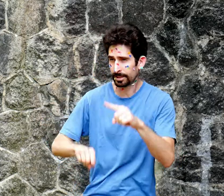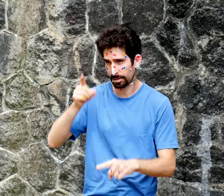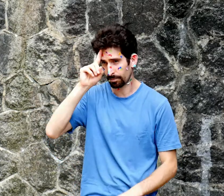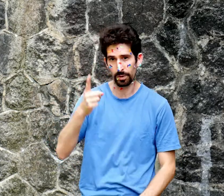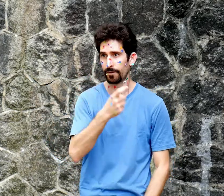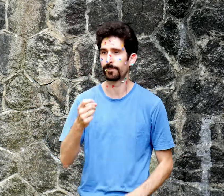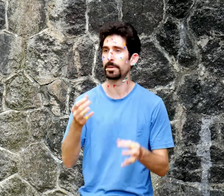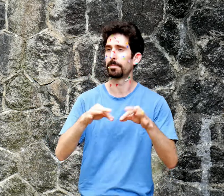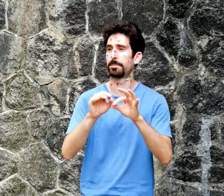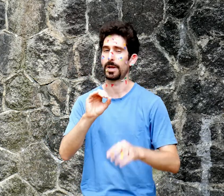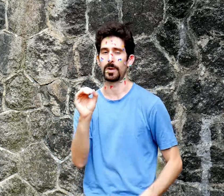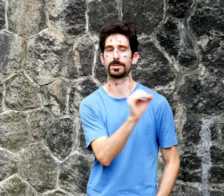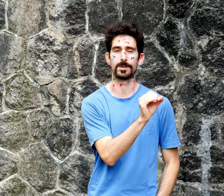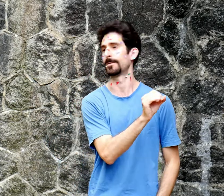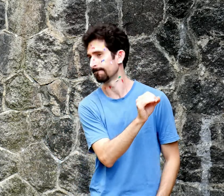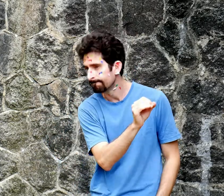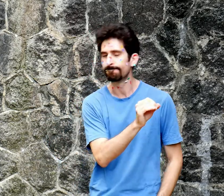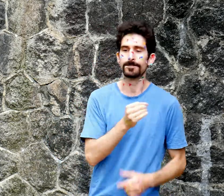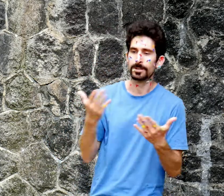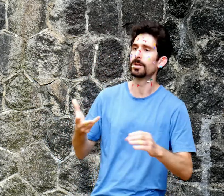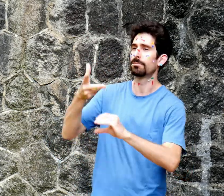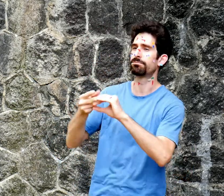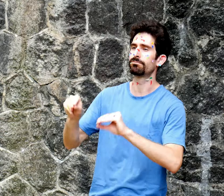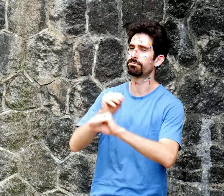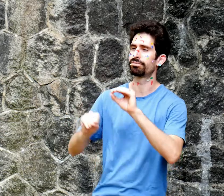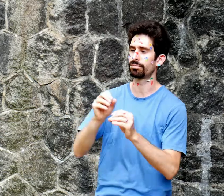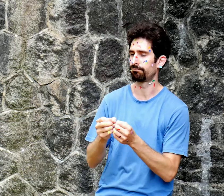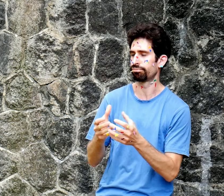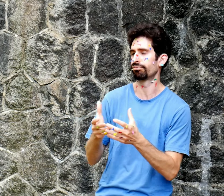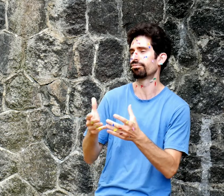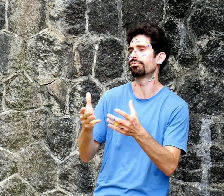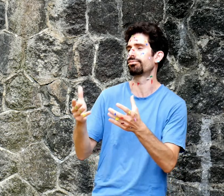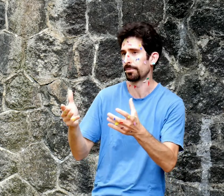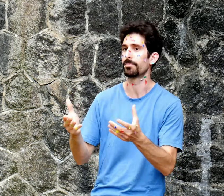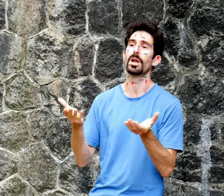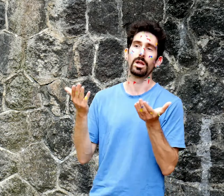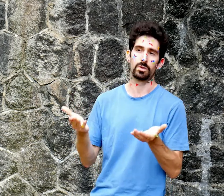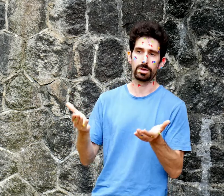Mais c'était interdit car venant des pays occidentaux. Alors, les pays de l'Est ont continué à développer la phagothérapie.